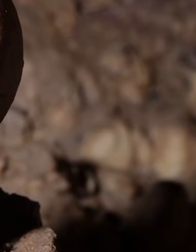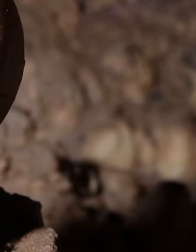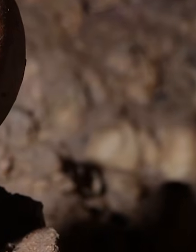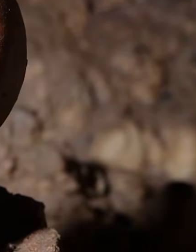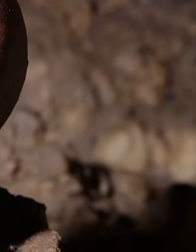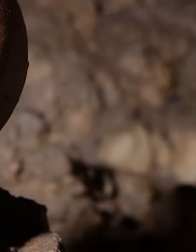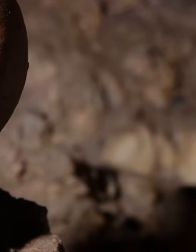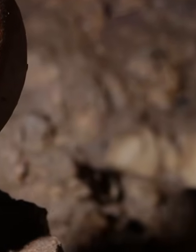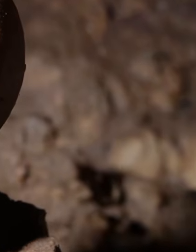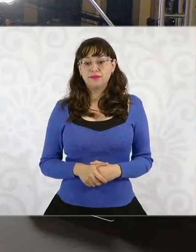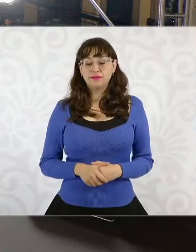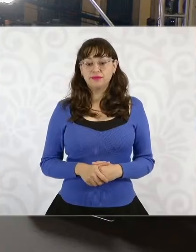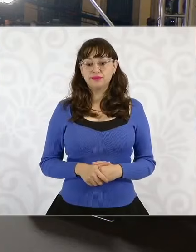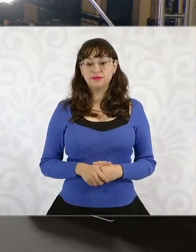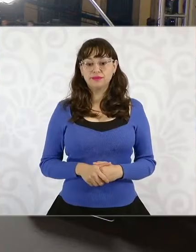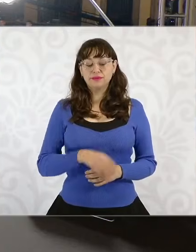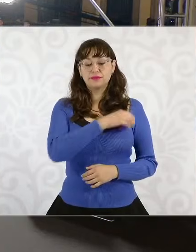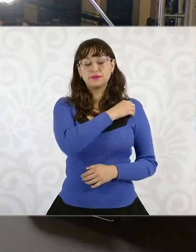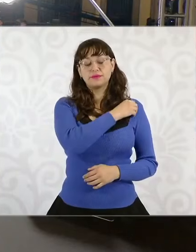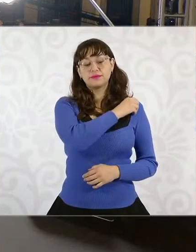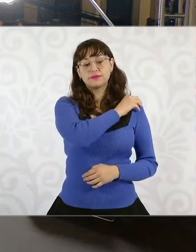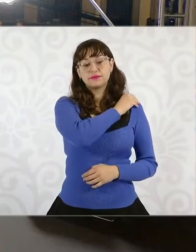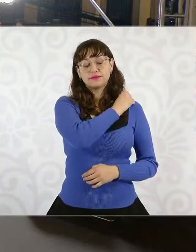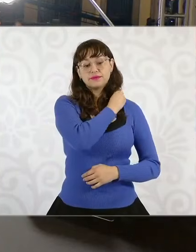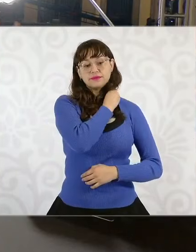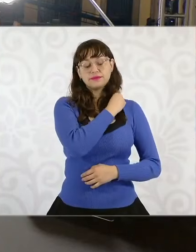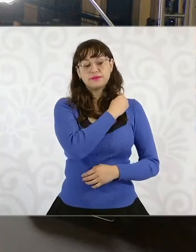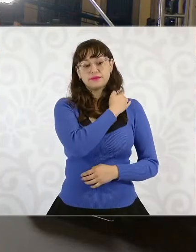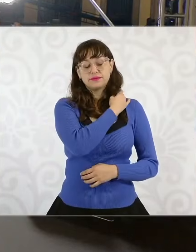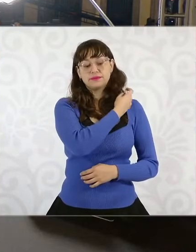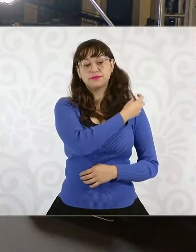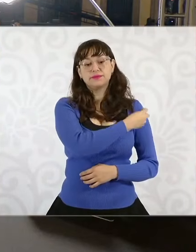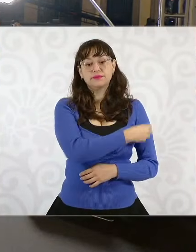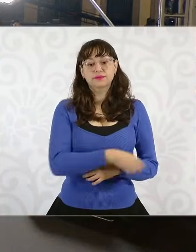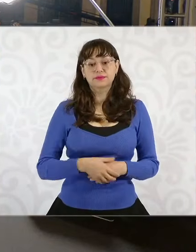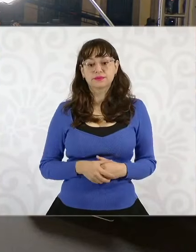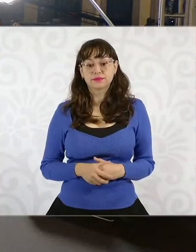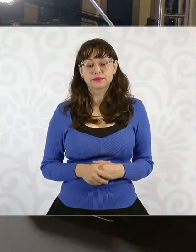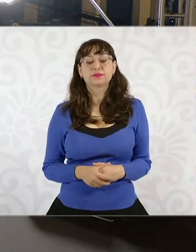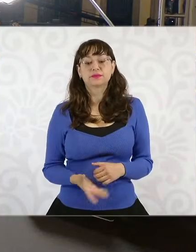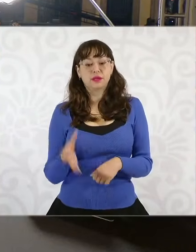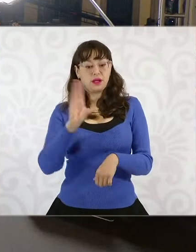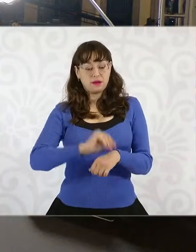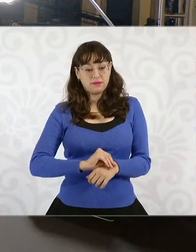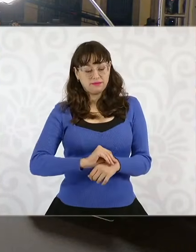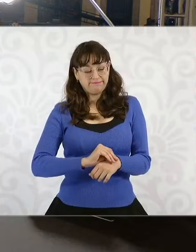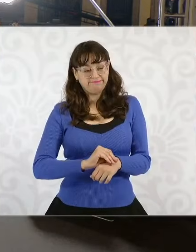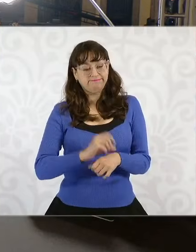[música] Con su permiso, secretaria.